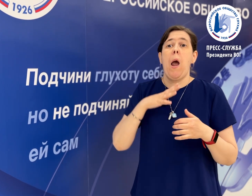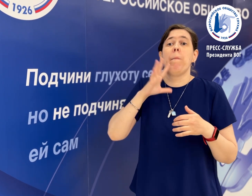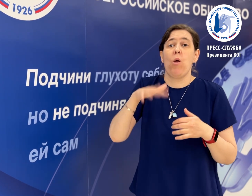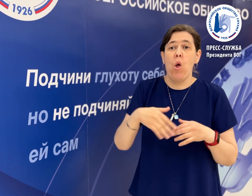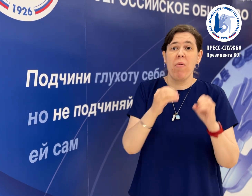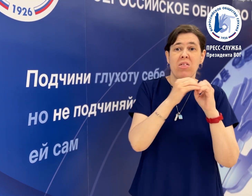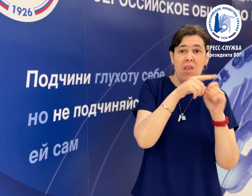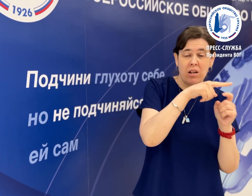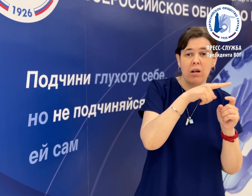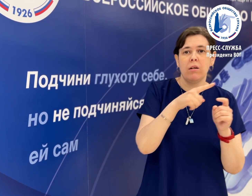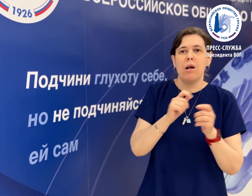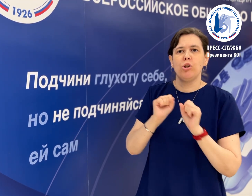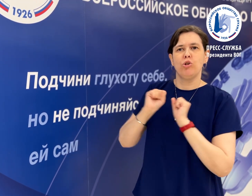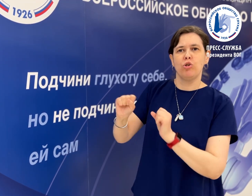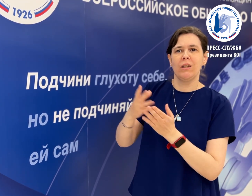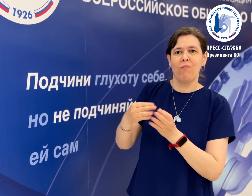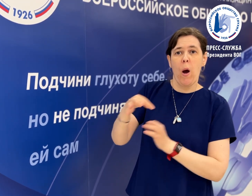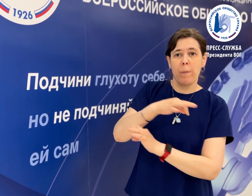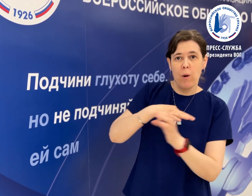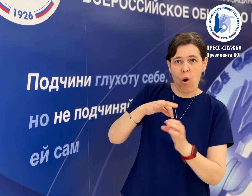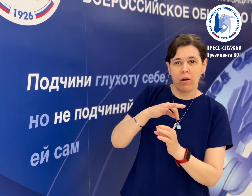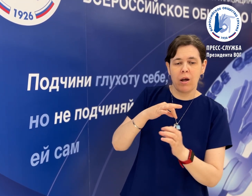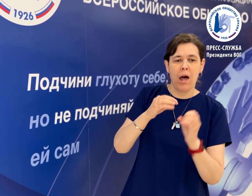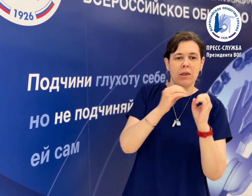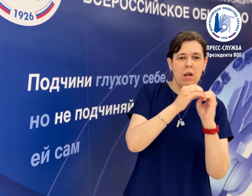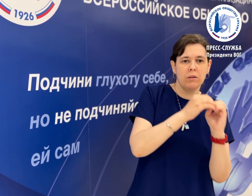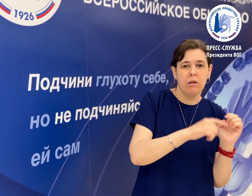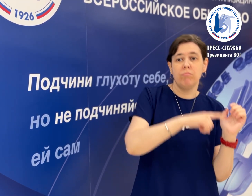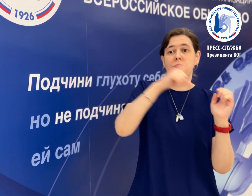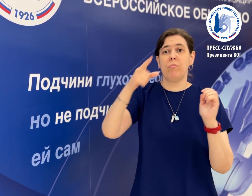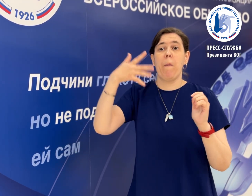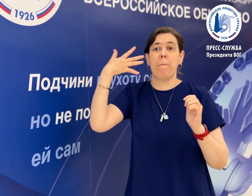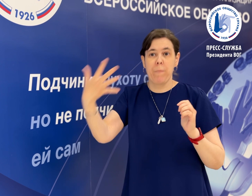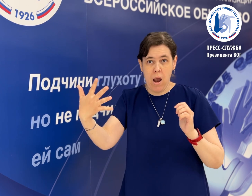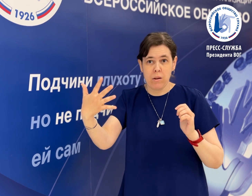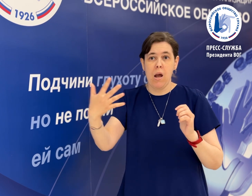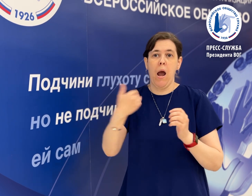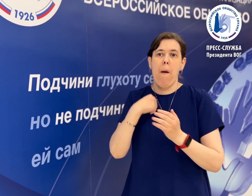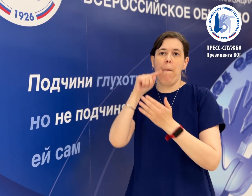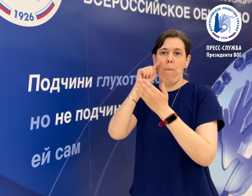Далее всем участникам необходимо было защитить свой проект, после защиты осталось 5 выигравших.